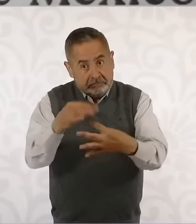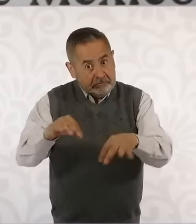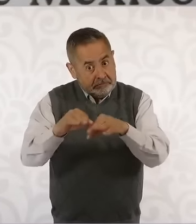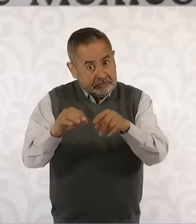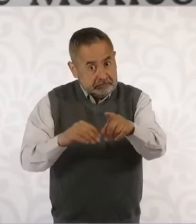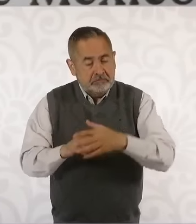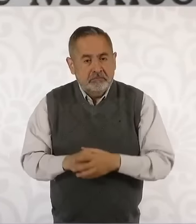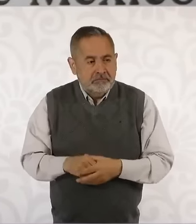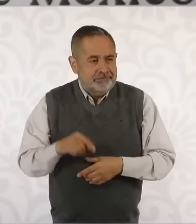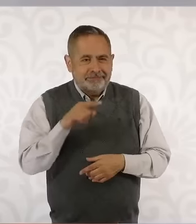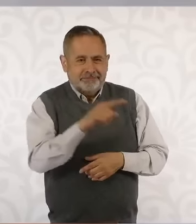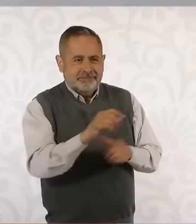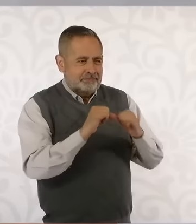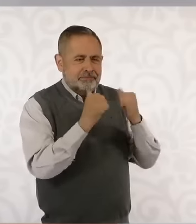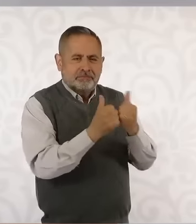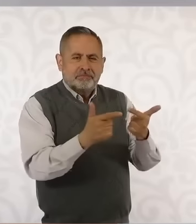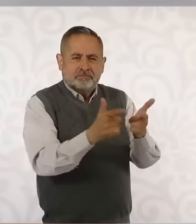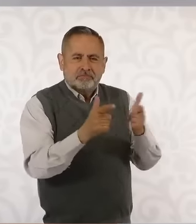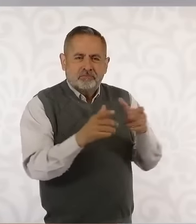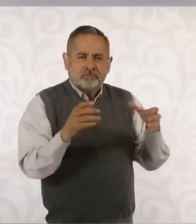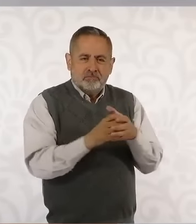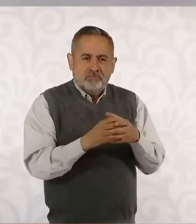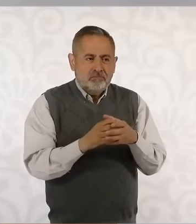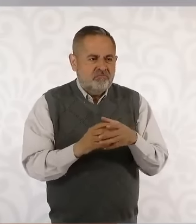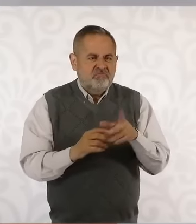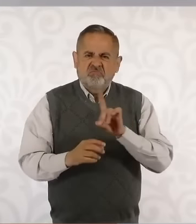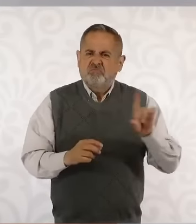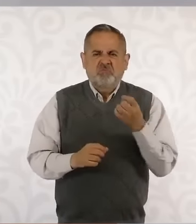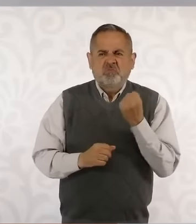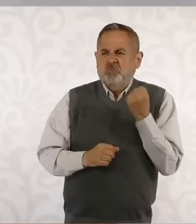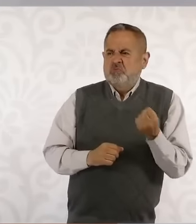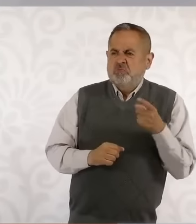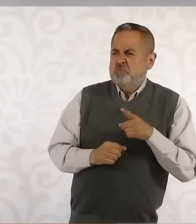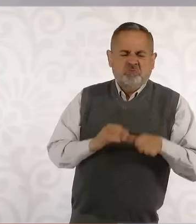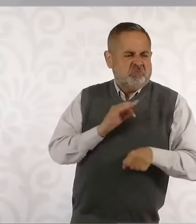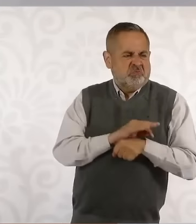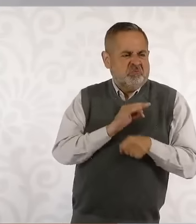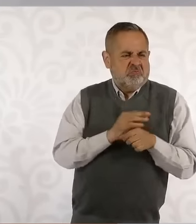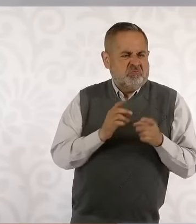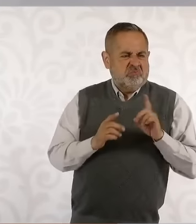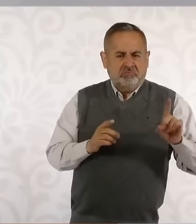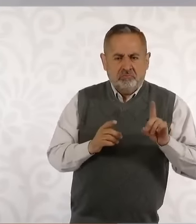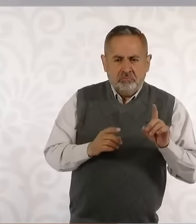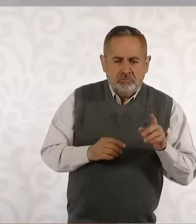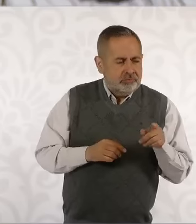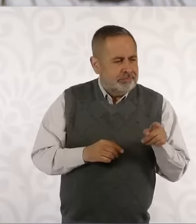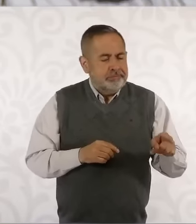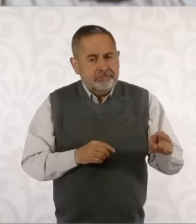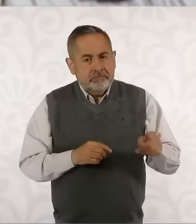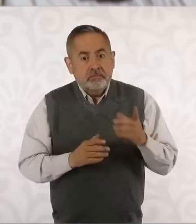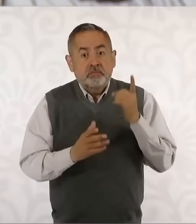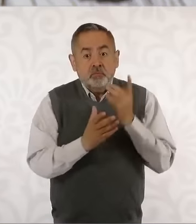esta organización, en efecto, es una organización de ultraderecha que no solamente actúa en México,